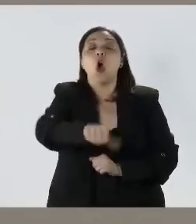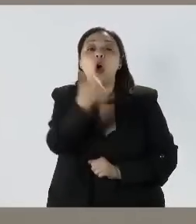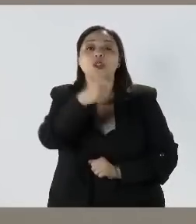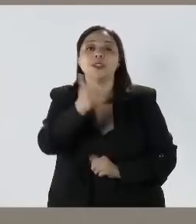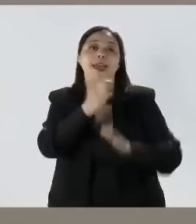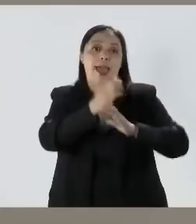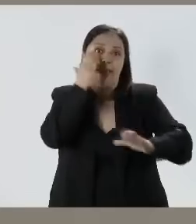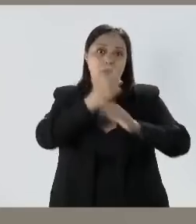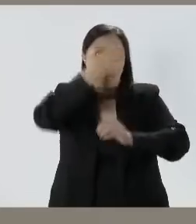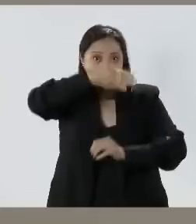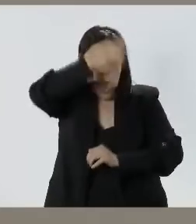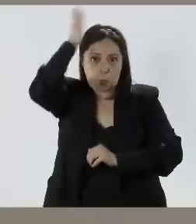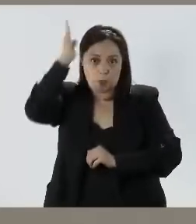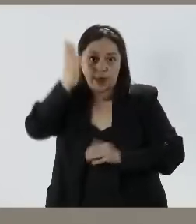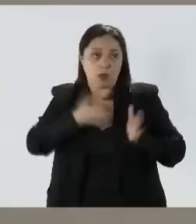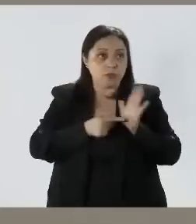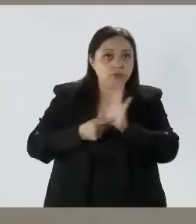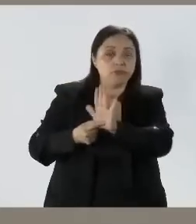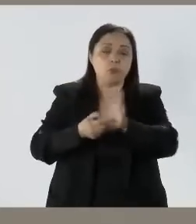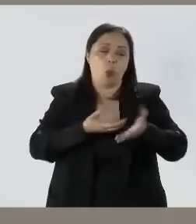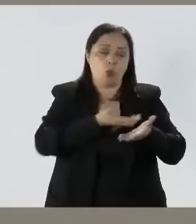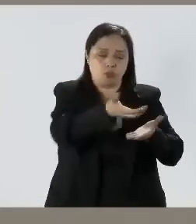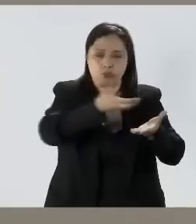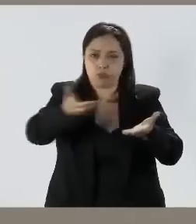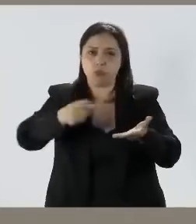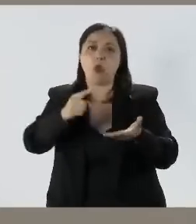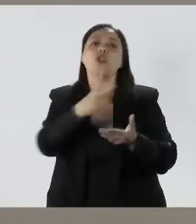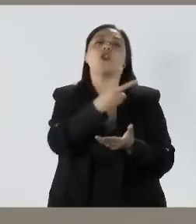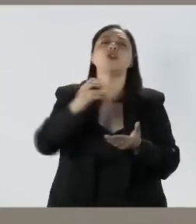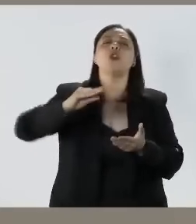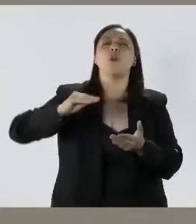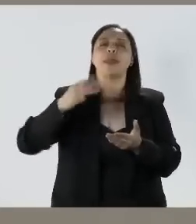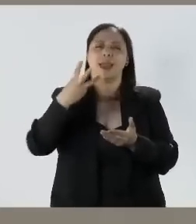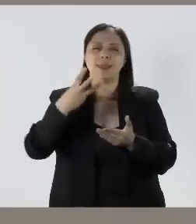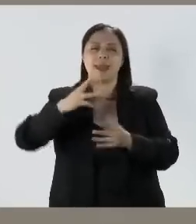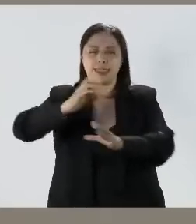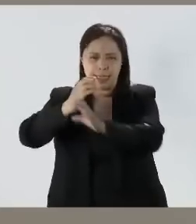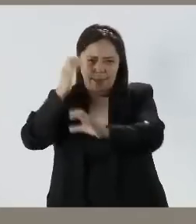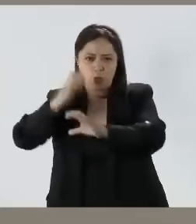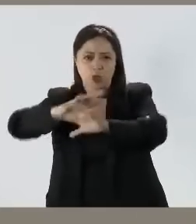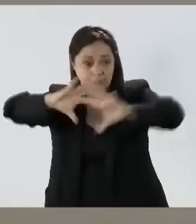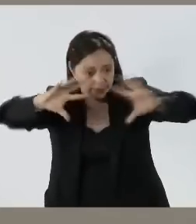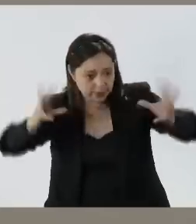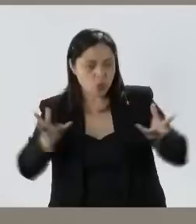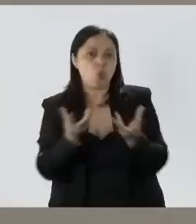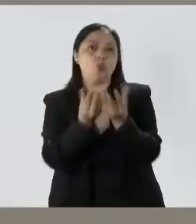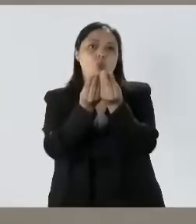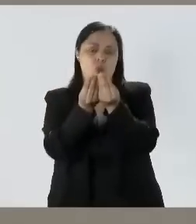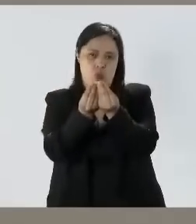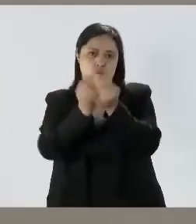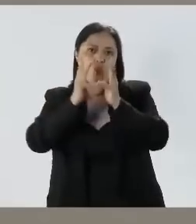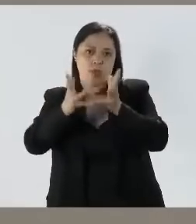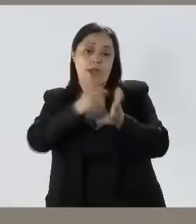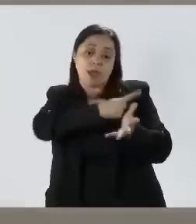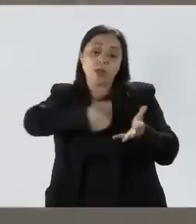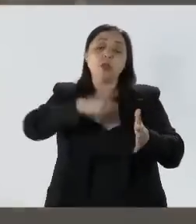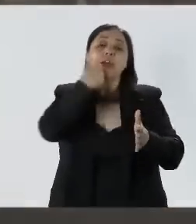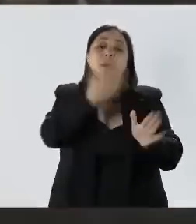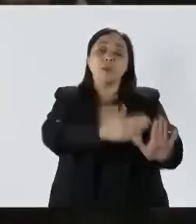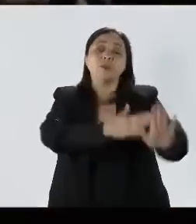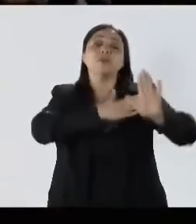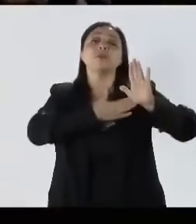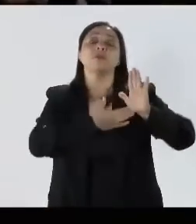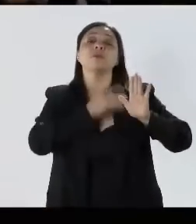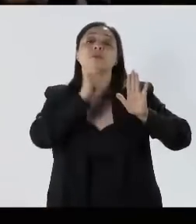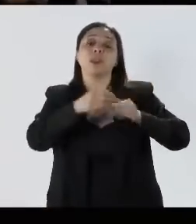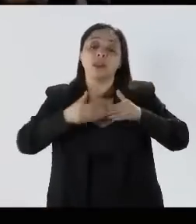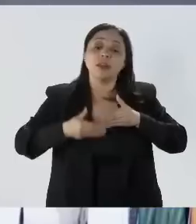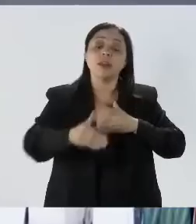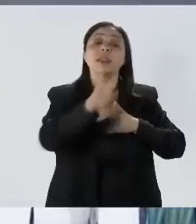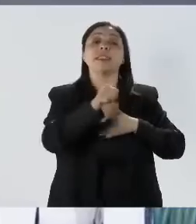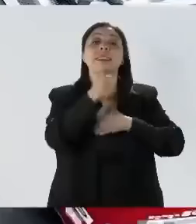que se suman a 293 unidades que ya existen y nuestro compromiso es tener estos 6 años 400